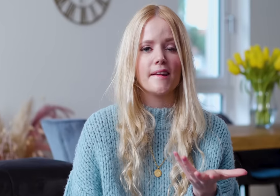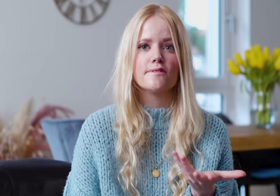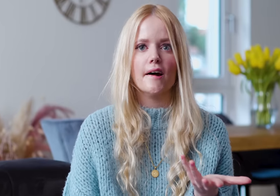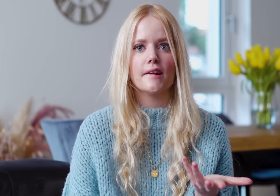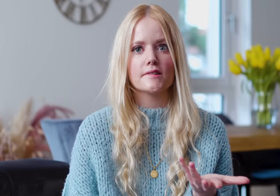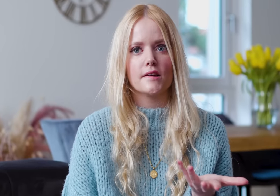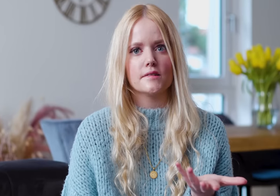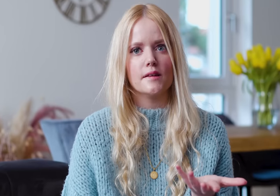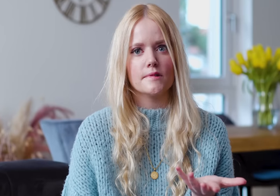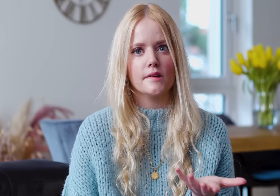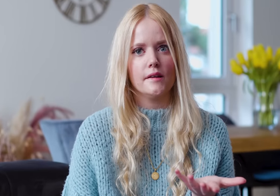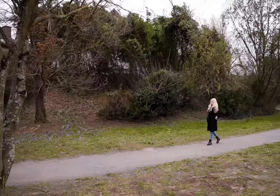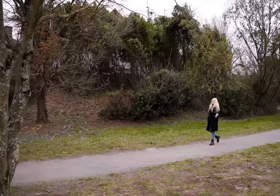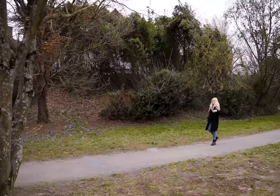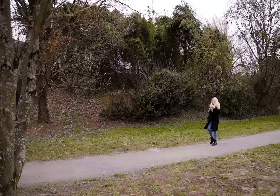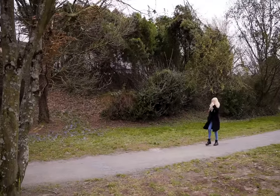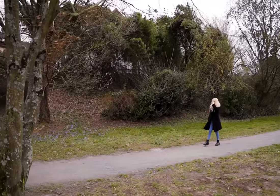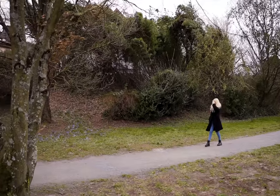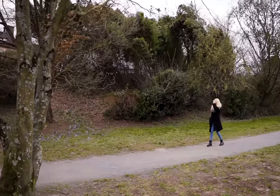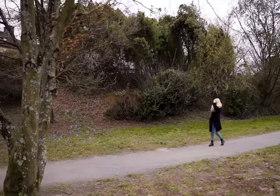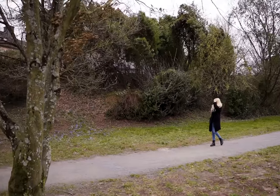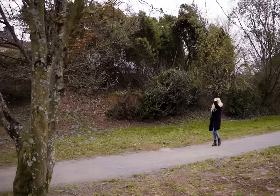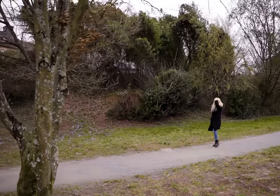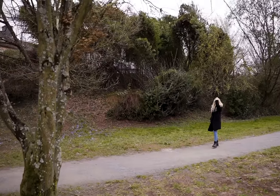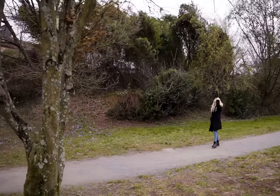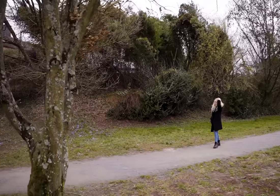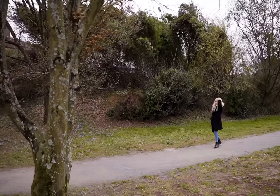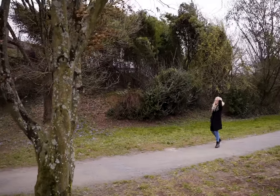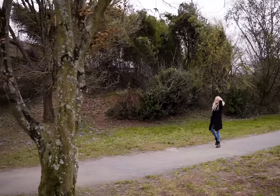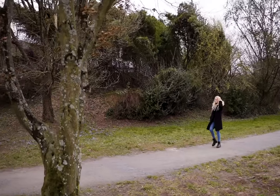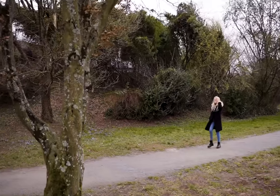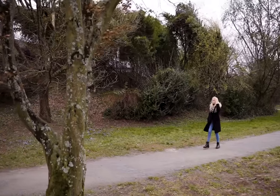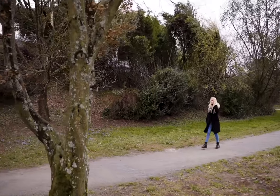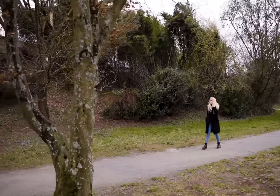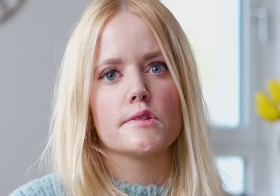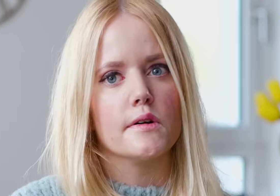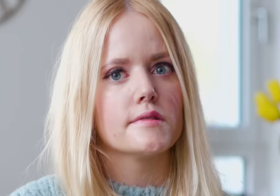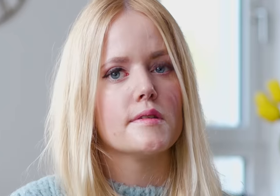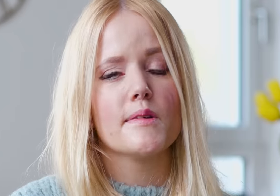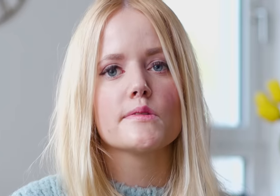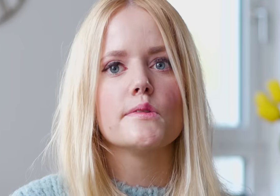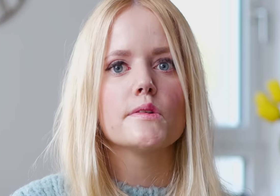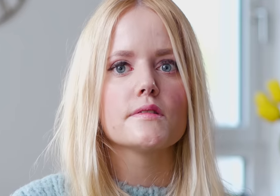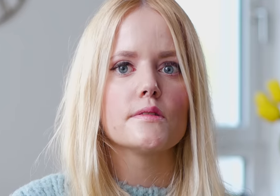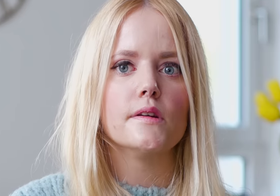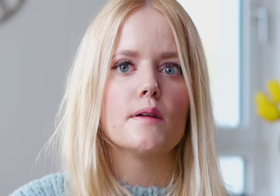die Gefahr, dass halt das Hirn beschädigt wird. Aber wir gehen den Versuch ein. Das ist 'ne Chance, die musst du nutzen.